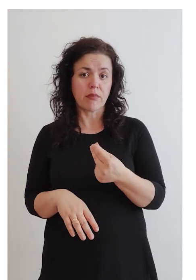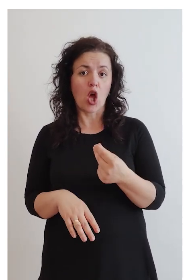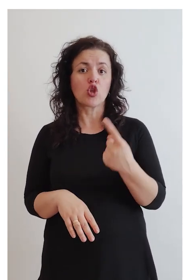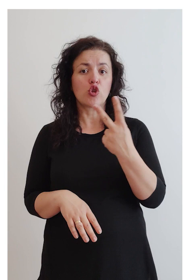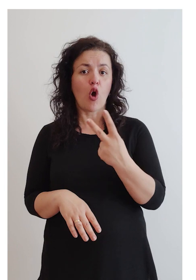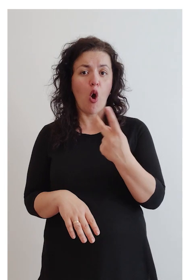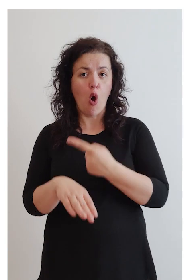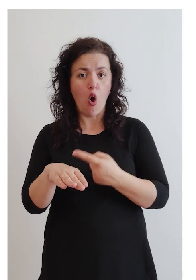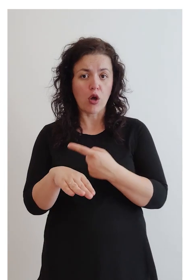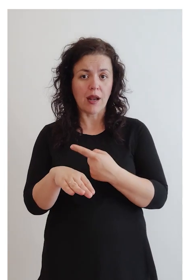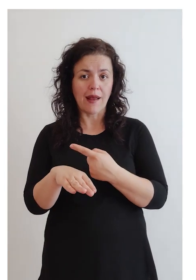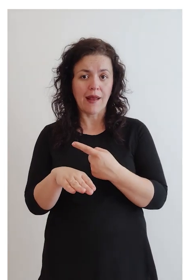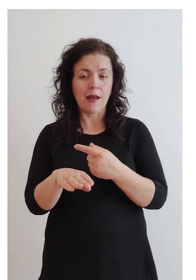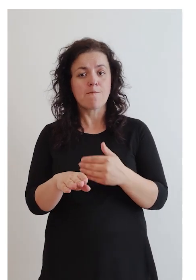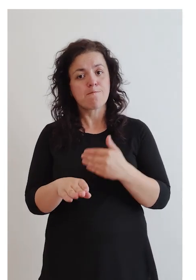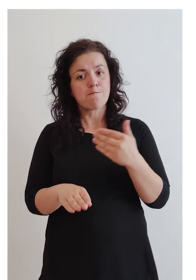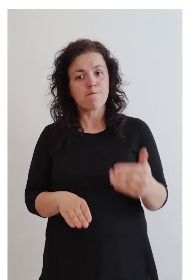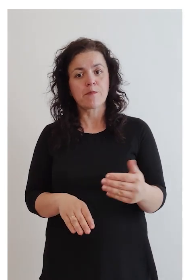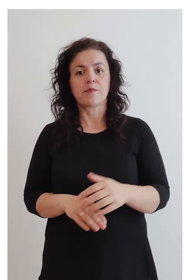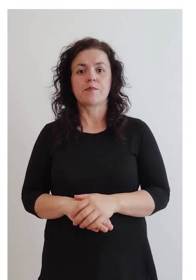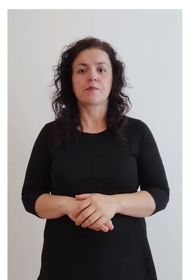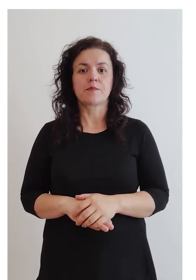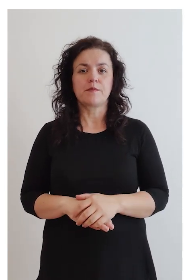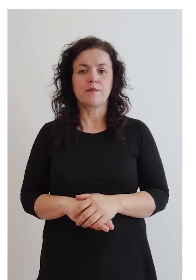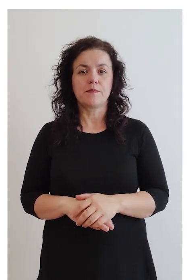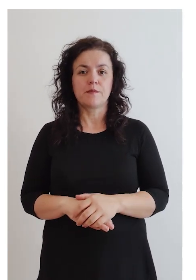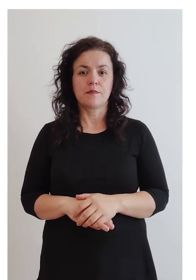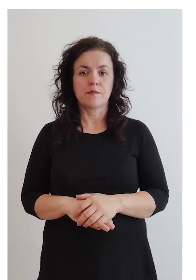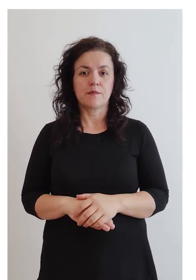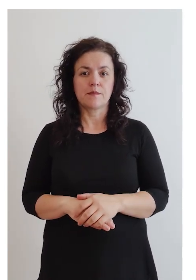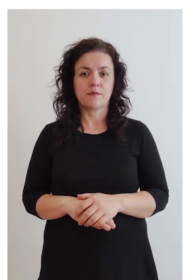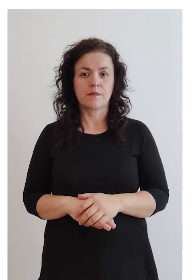Bagaje pierdute Prezentare generală